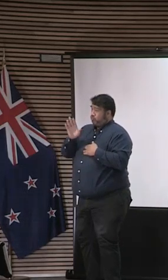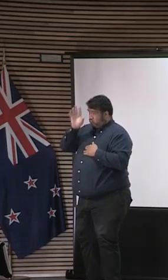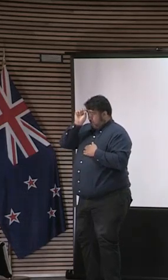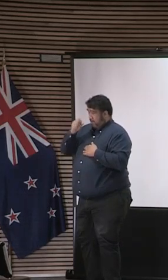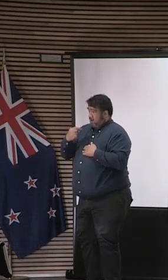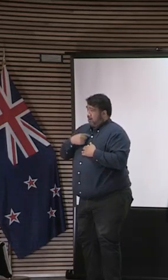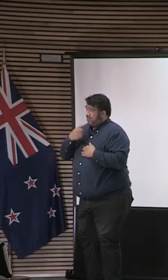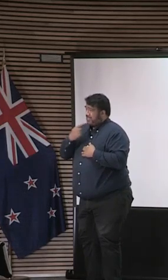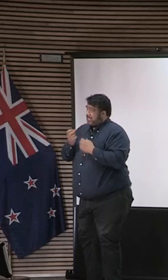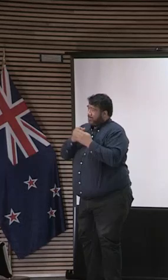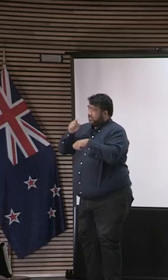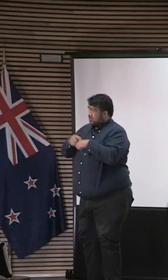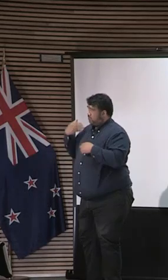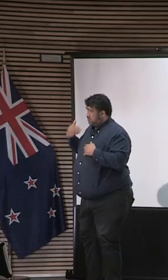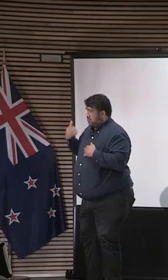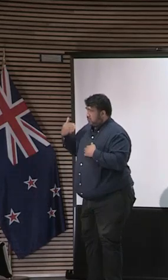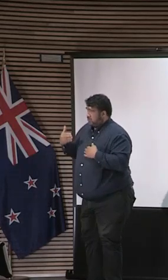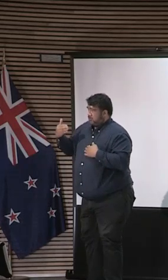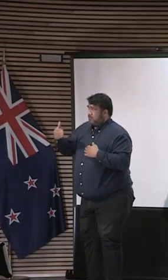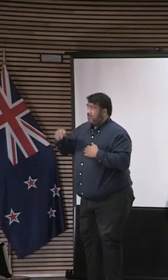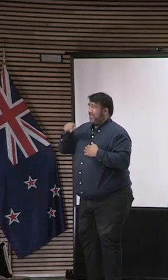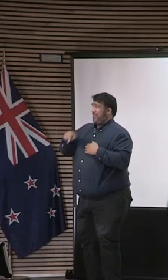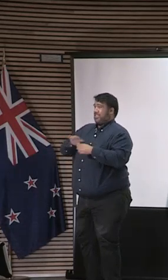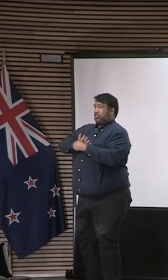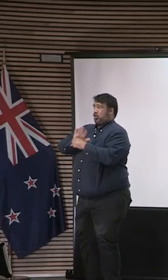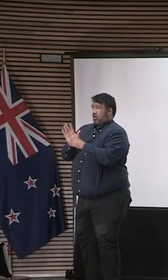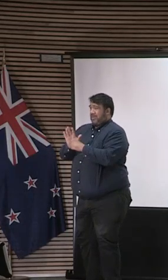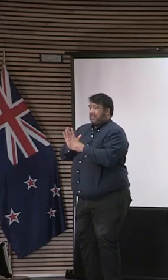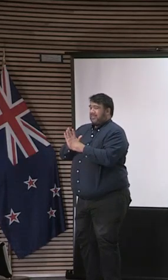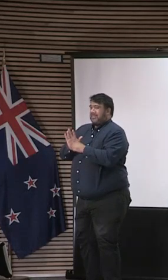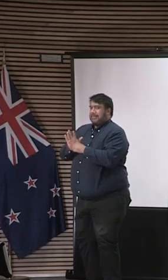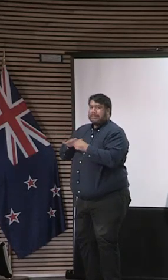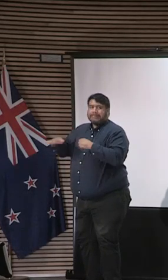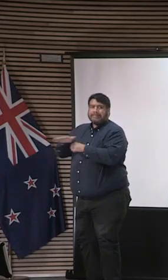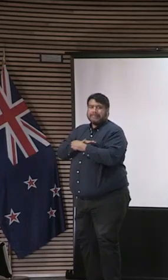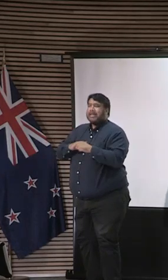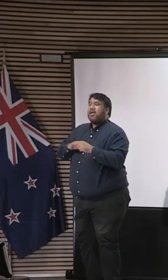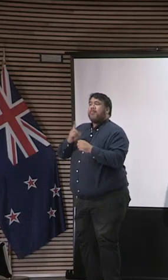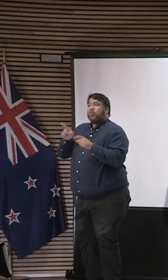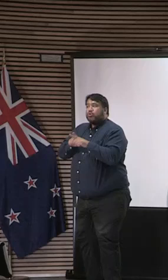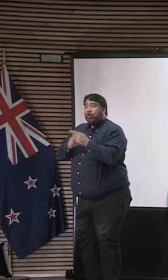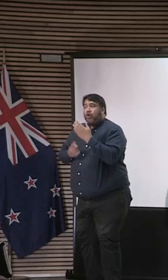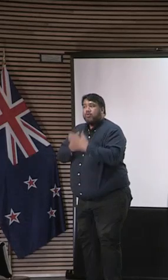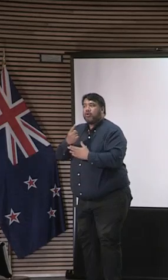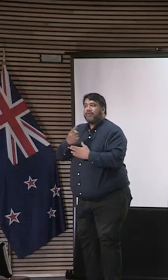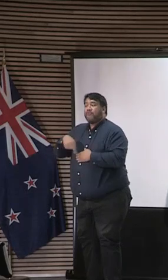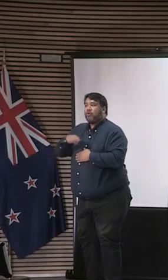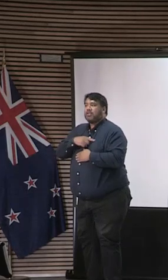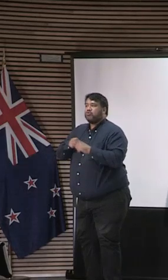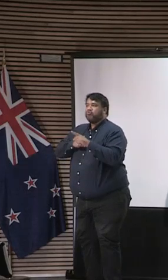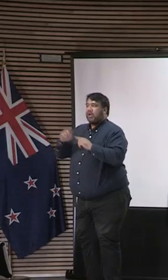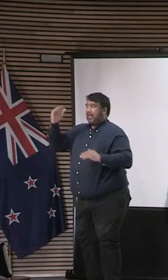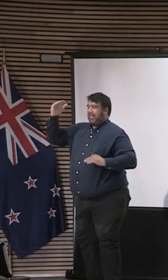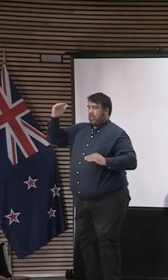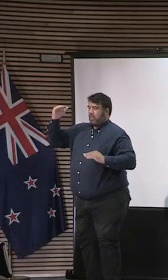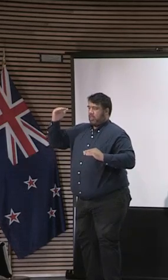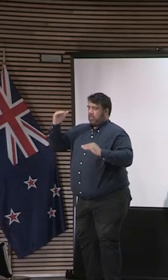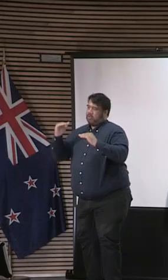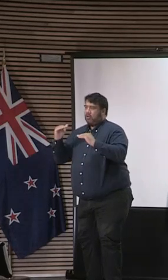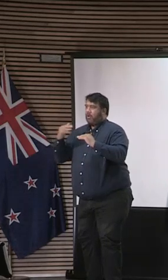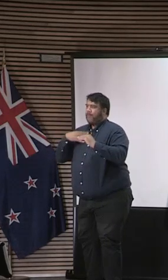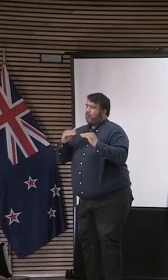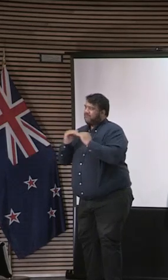taonga me te hunga rawakore. He